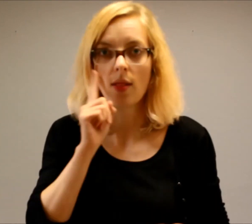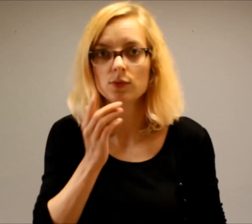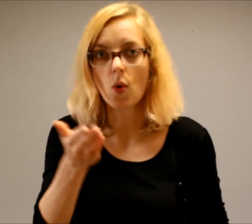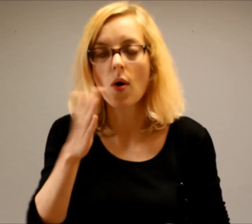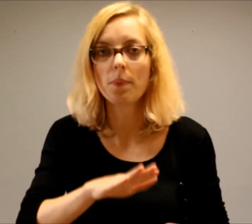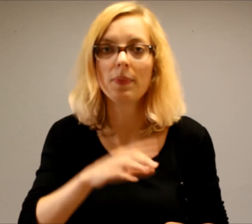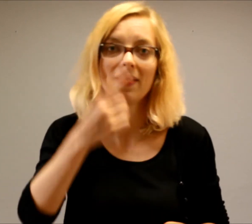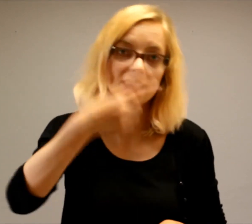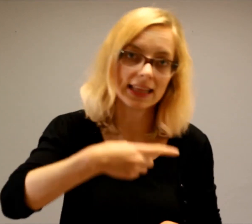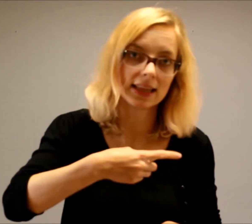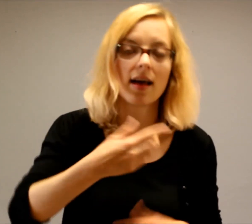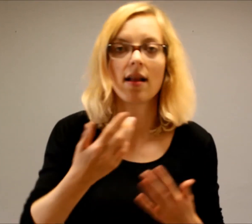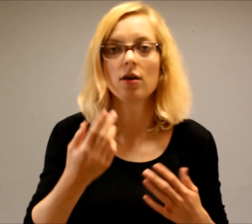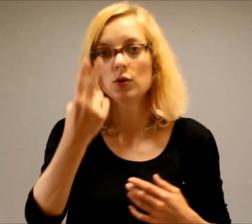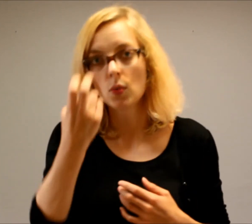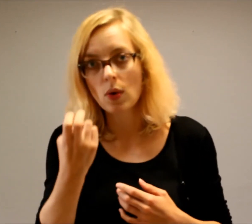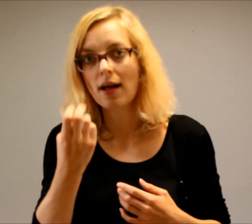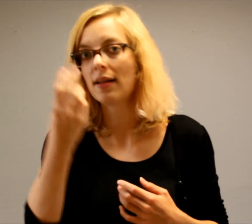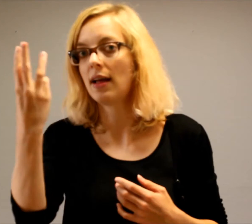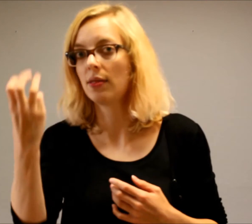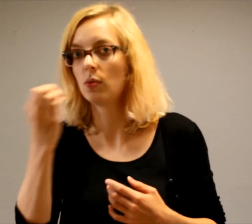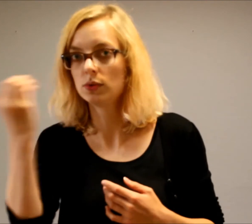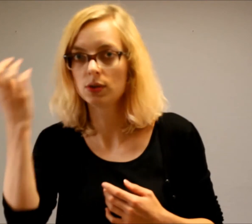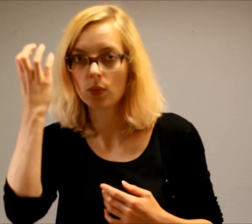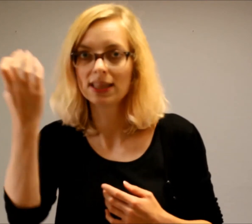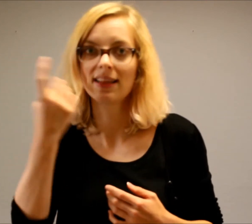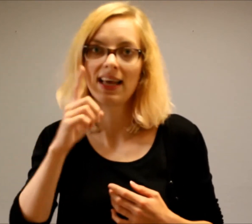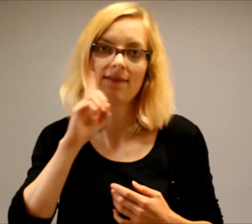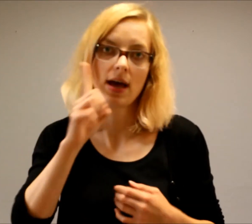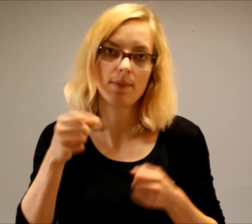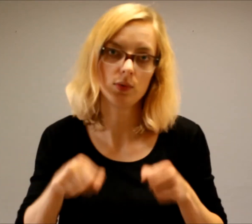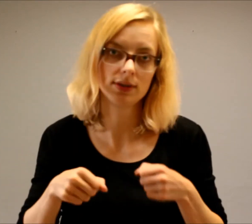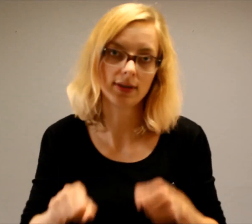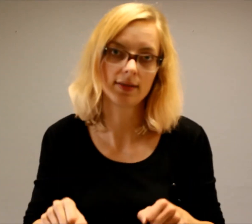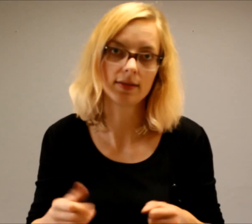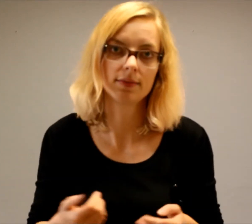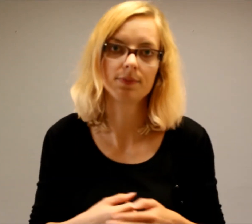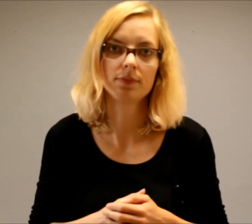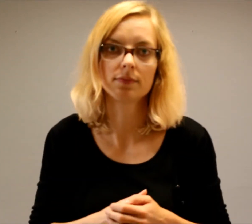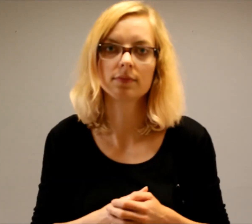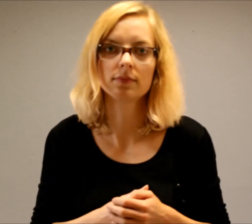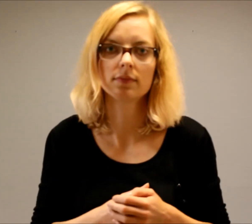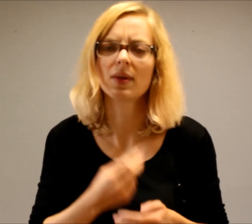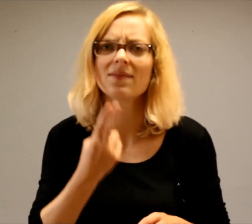Du kan søke om 10.000, 20.000 eller 30.000 kroner til hvert prosjekt.